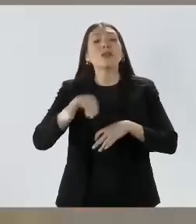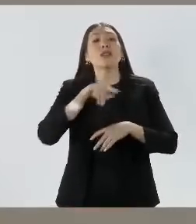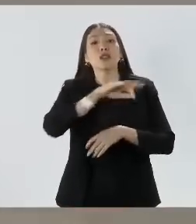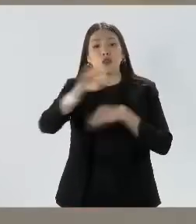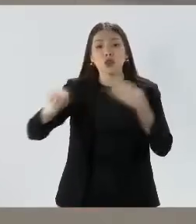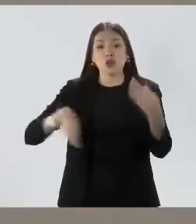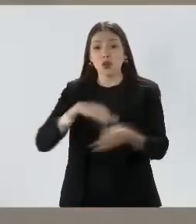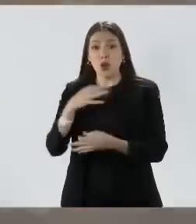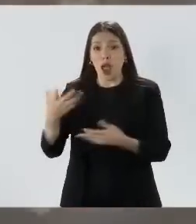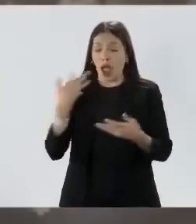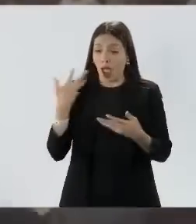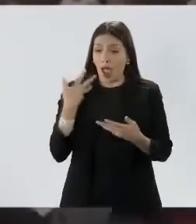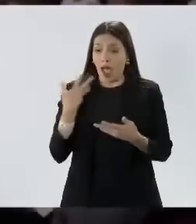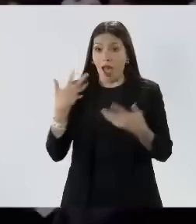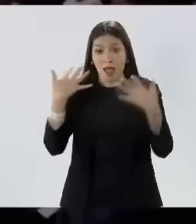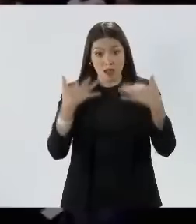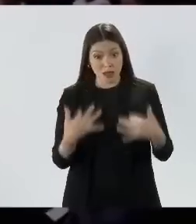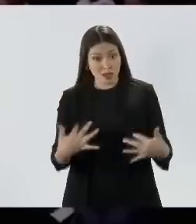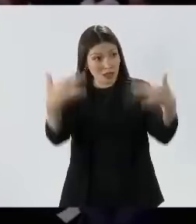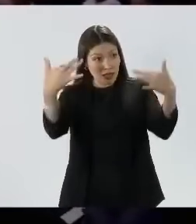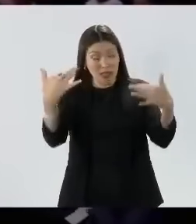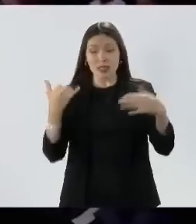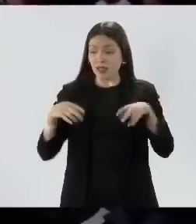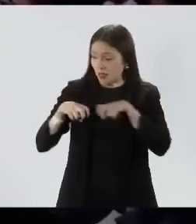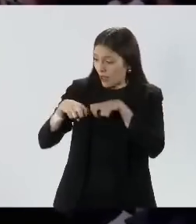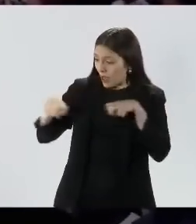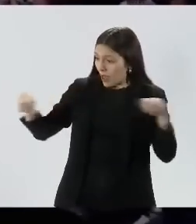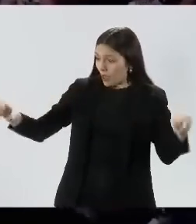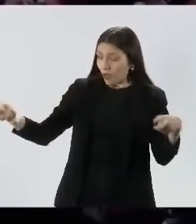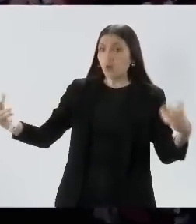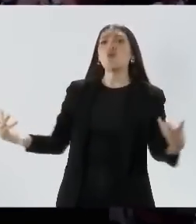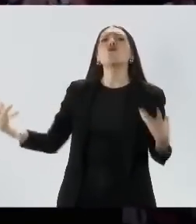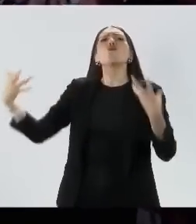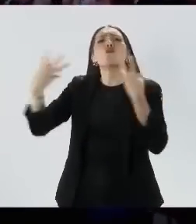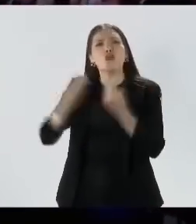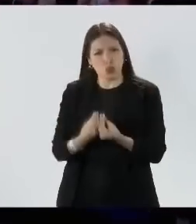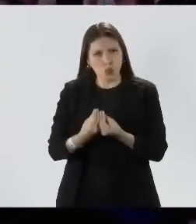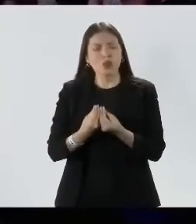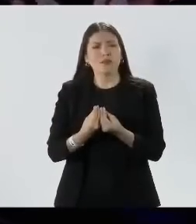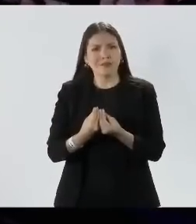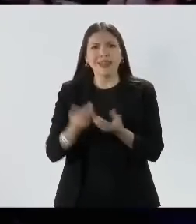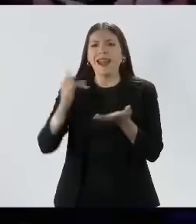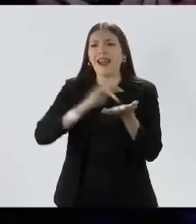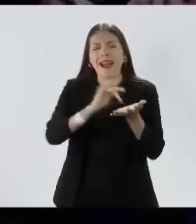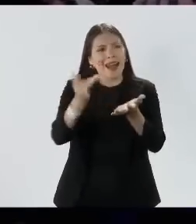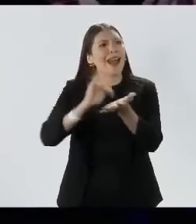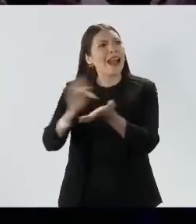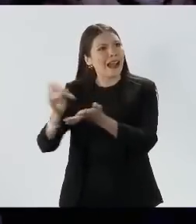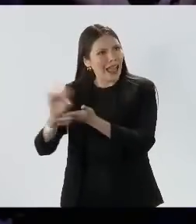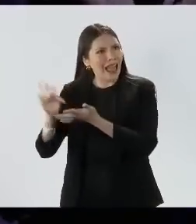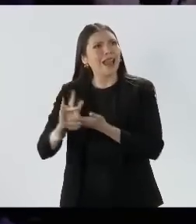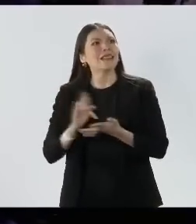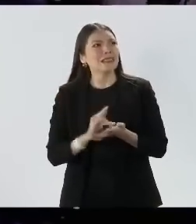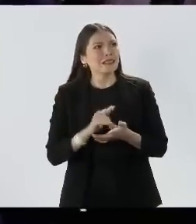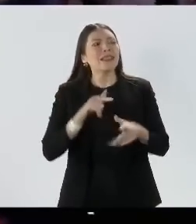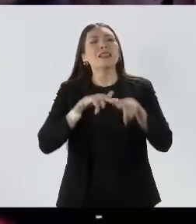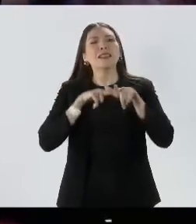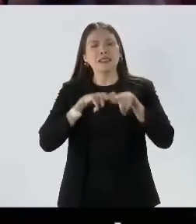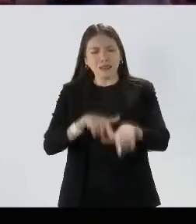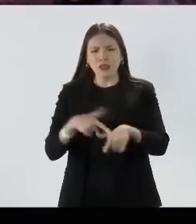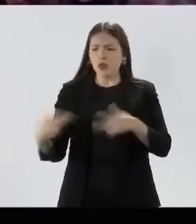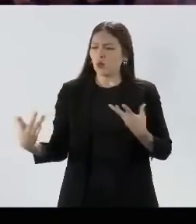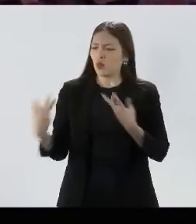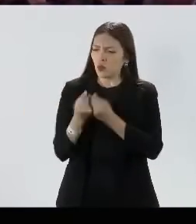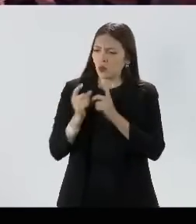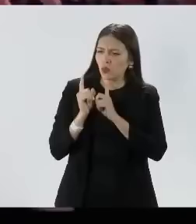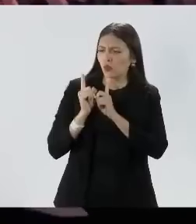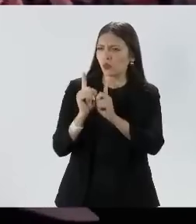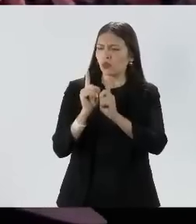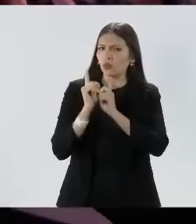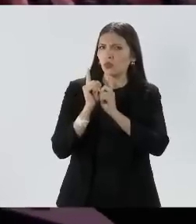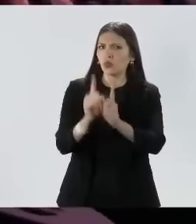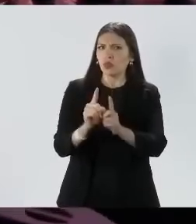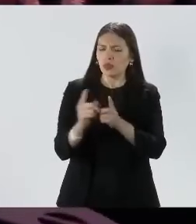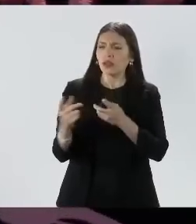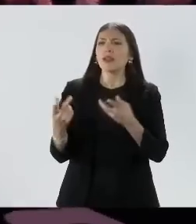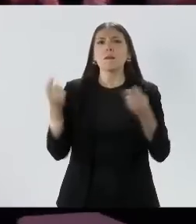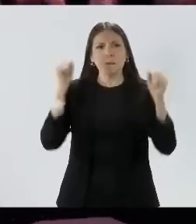están aquí Así que muchísimas gracias Seguiremos caminando con ustedes que viva la Ciudad de México